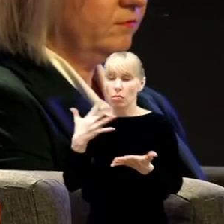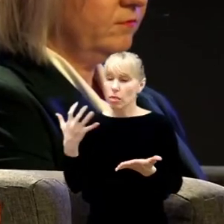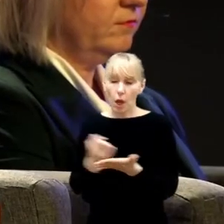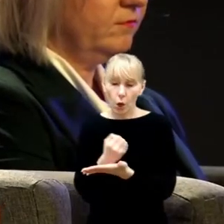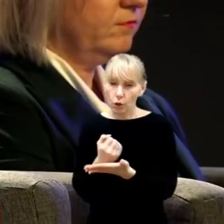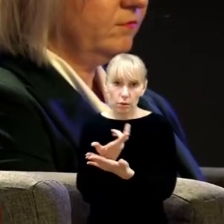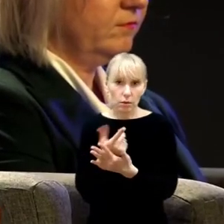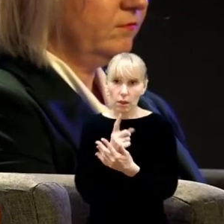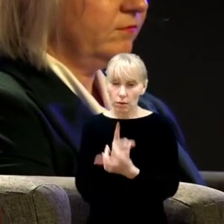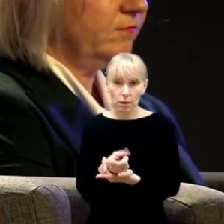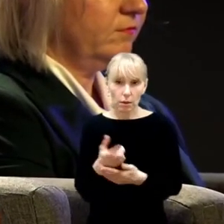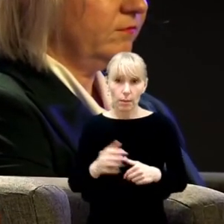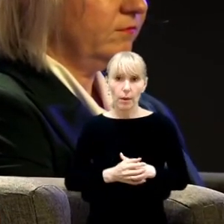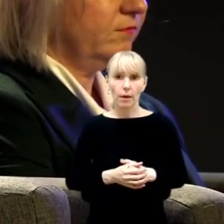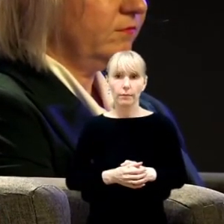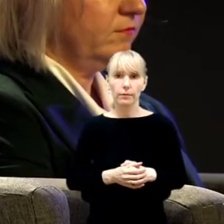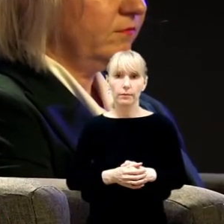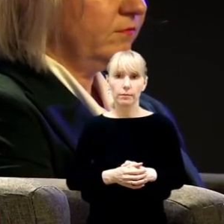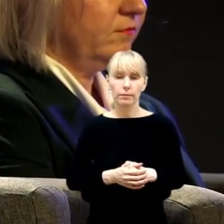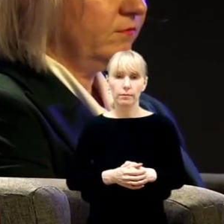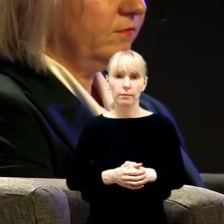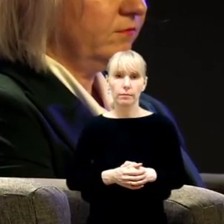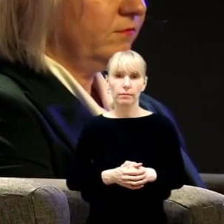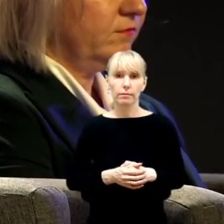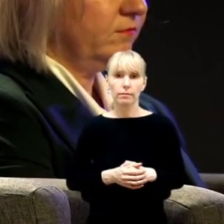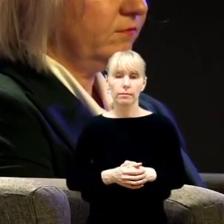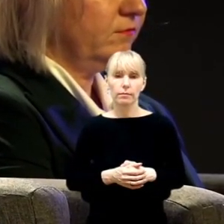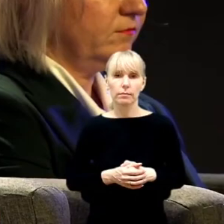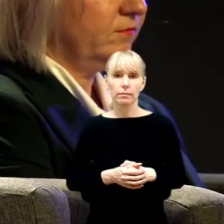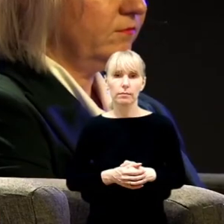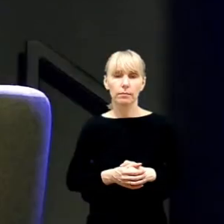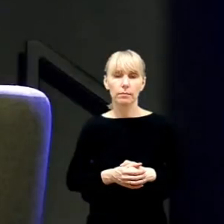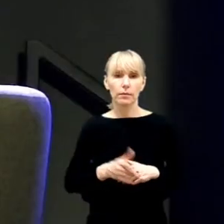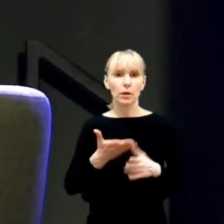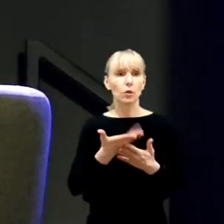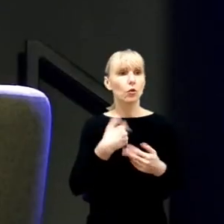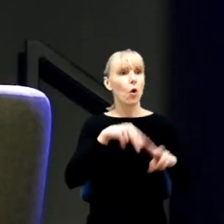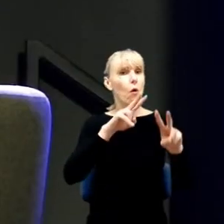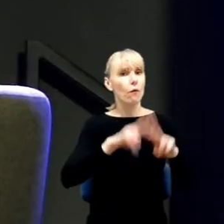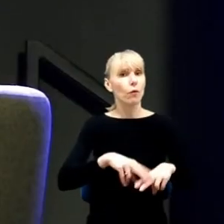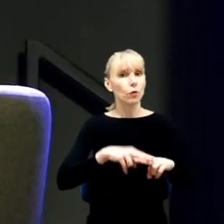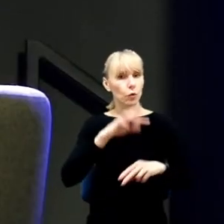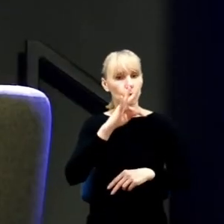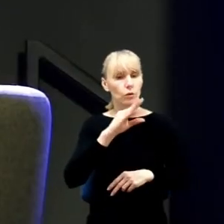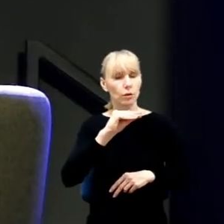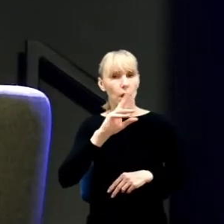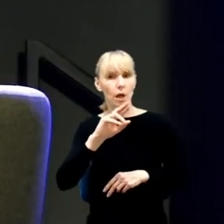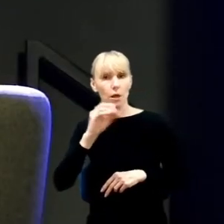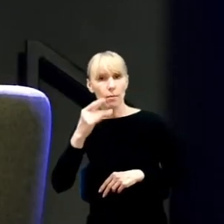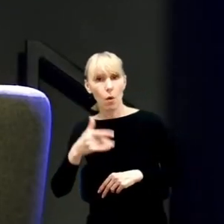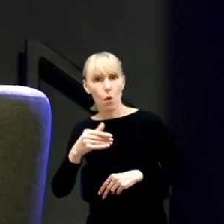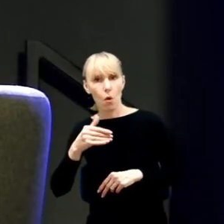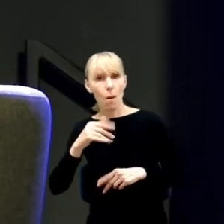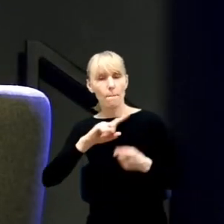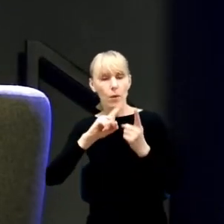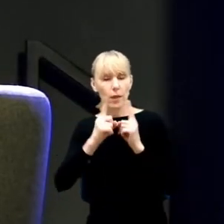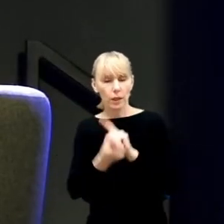OK, był Fundusz Termomodernizacji i Remontów, ale też Fundusz Dopłat teraz zwiększa swoją ofertę.